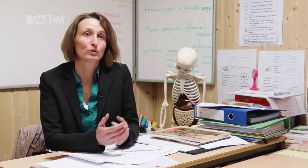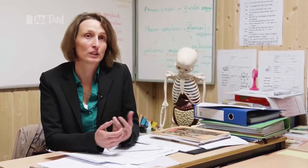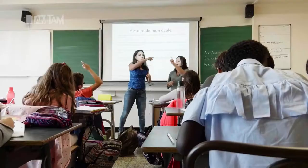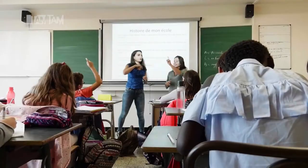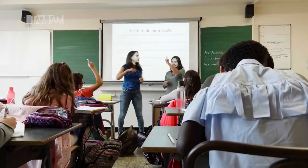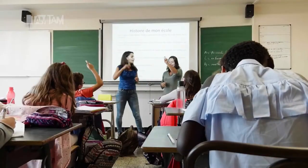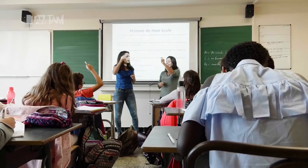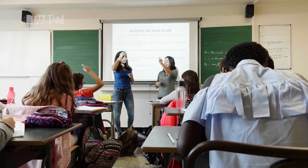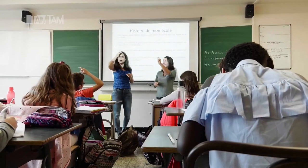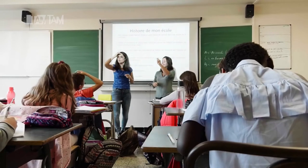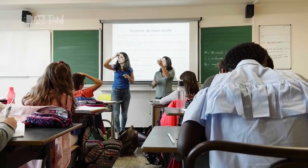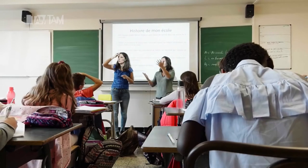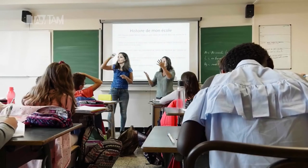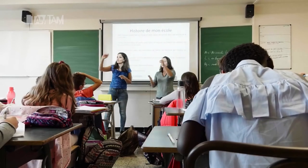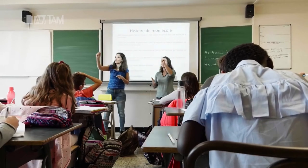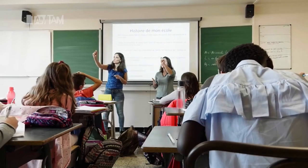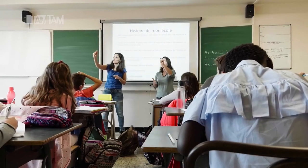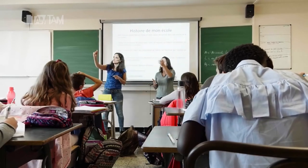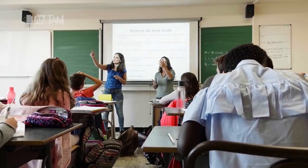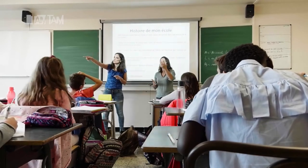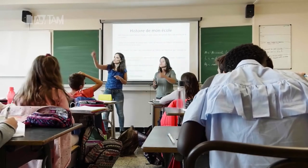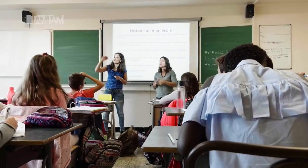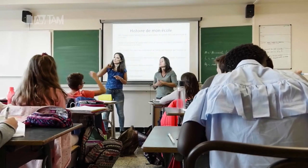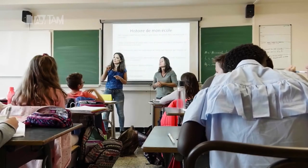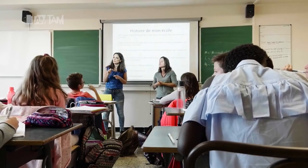parle français et un enseignant qui est bilingue français-langue des signes.